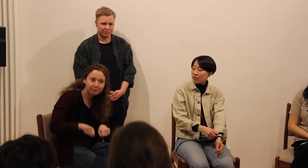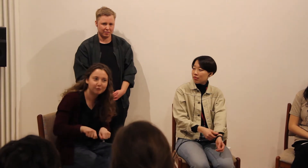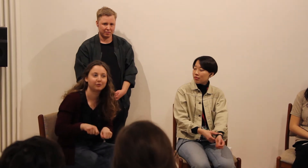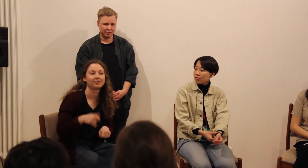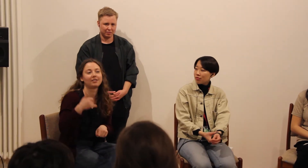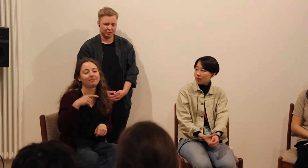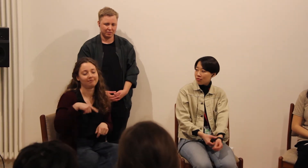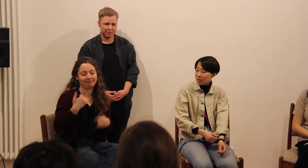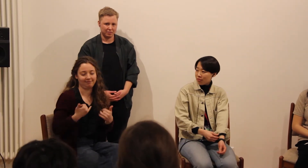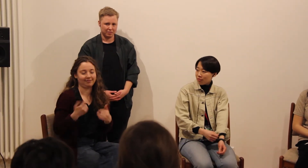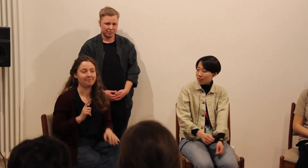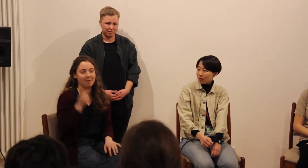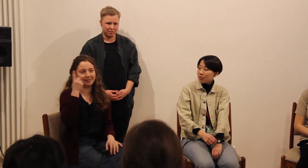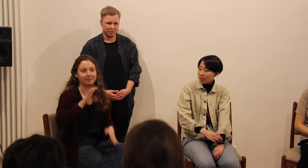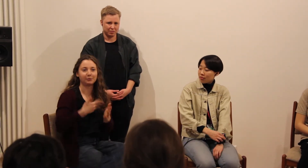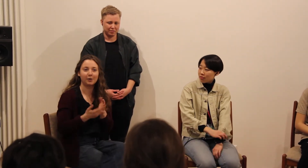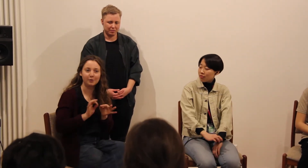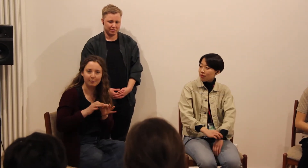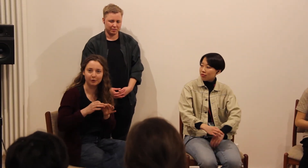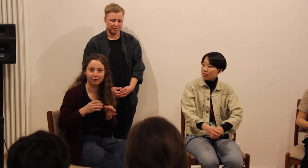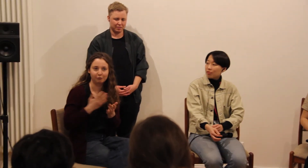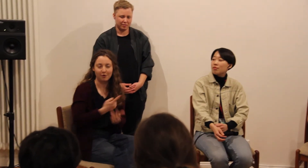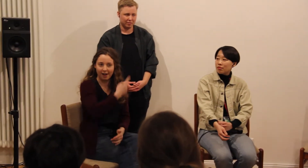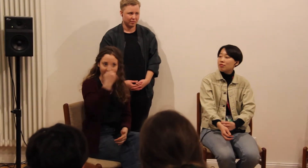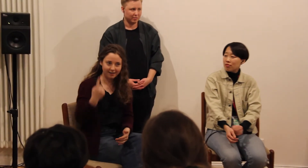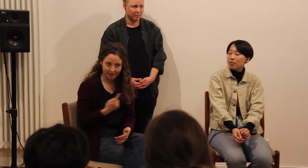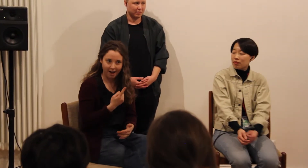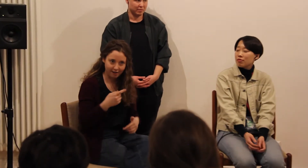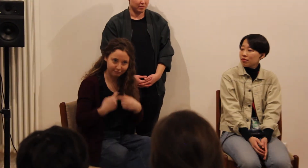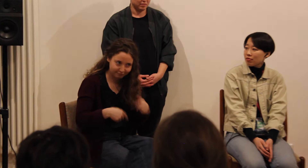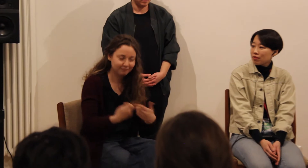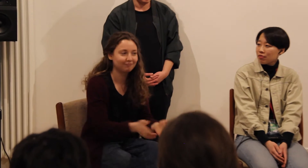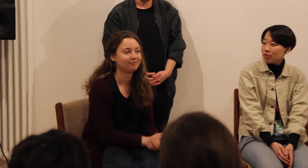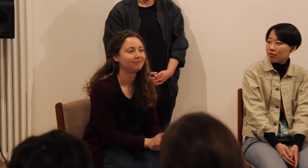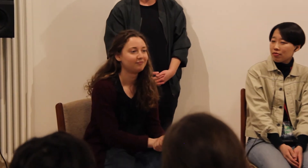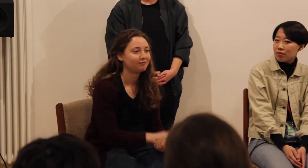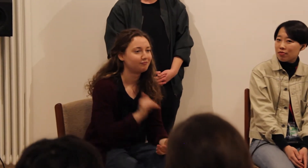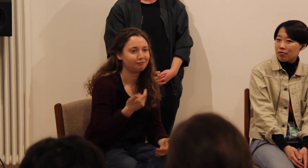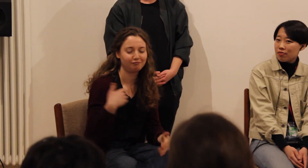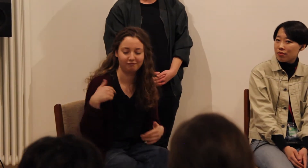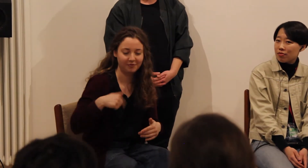Und habe Deaf Studies studiert, hab das auch abgeschlossen und mach im Moment ein Master in Gebärdensprachdolmetschen seit 1 Jahr